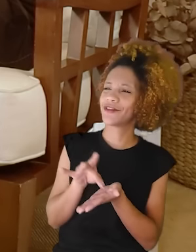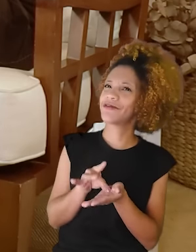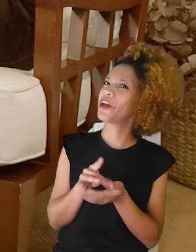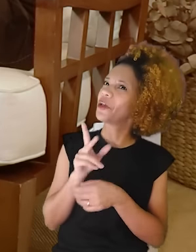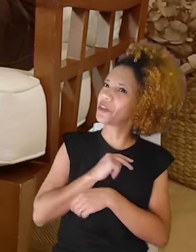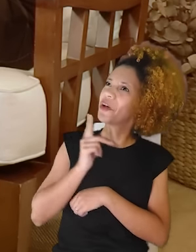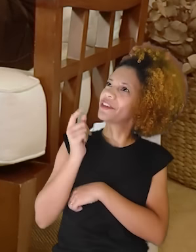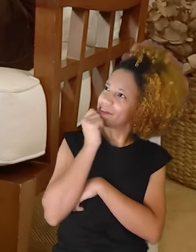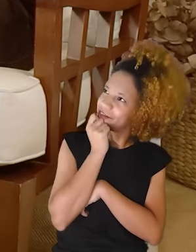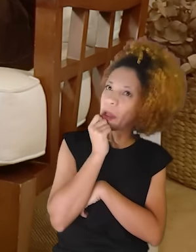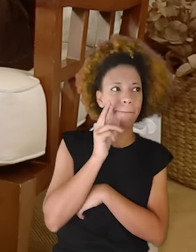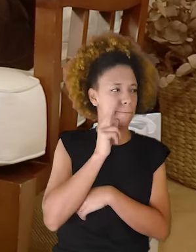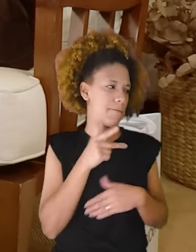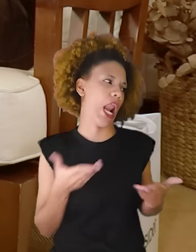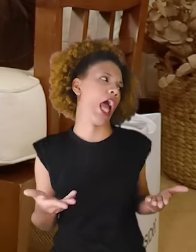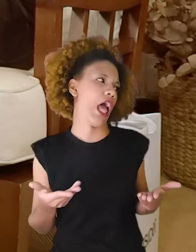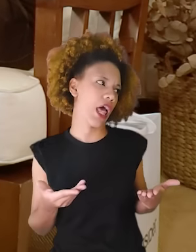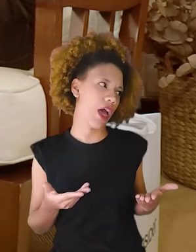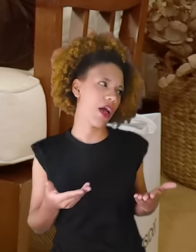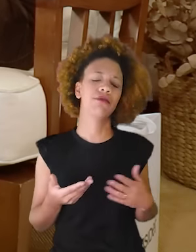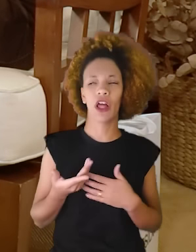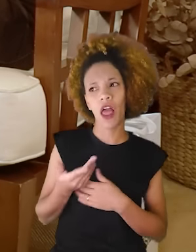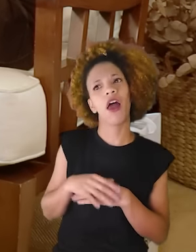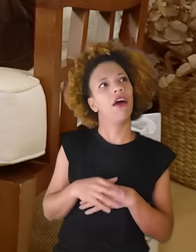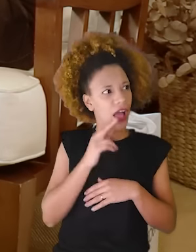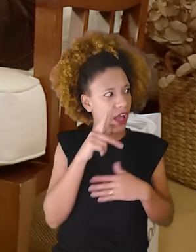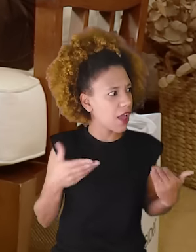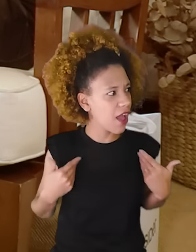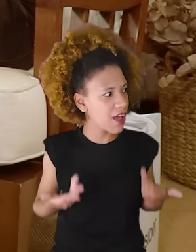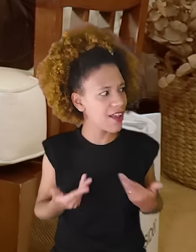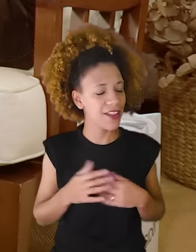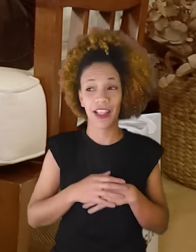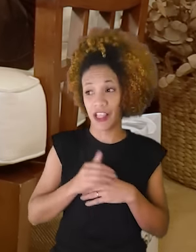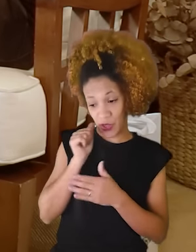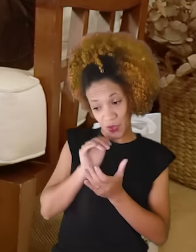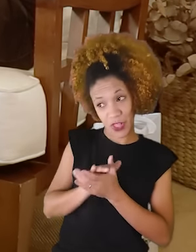tá sabendo muito hein como que Instagram hein ol [ __ ] mas [ __ ] sua esposa olhar o Instagram